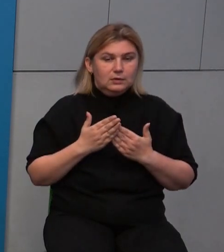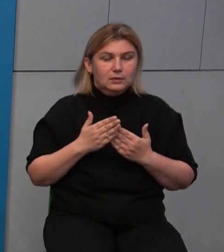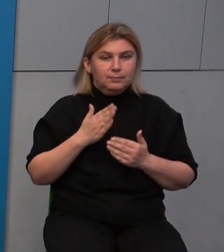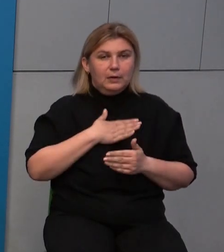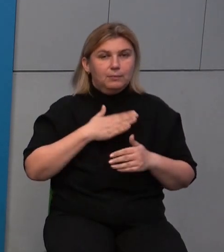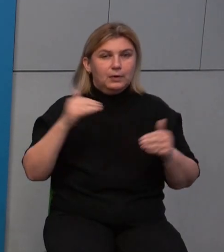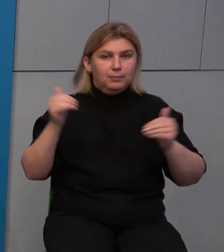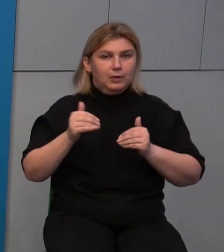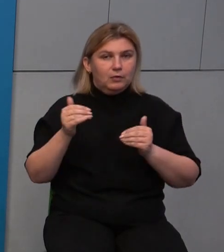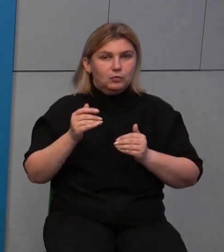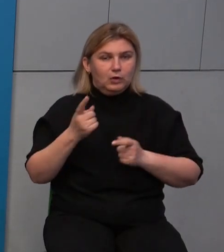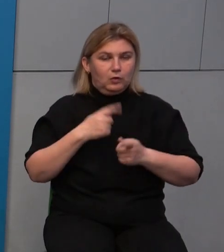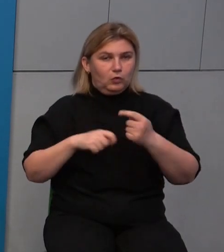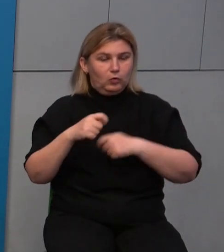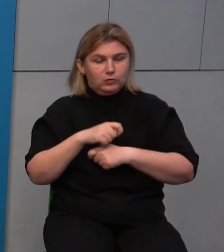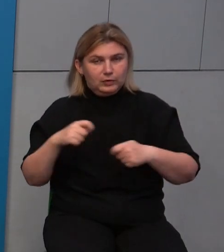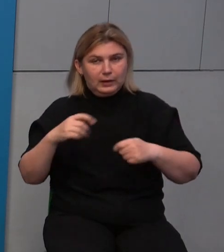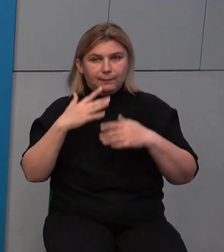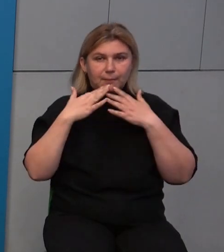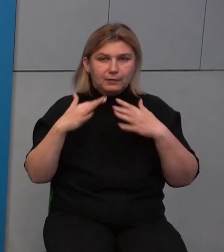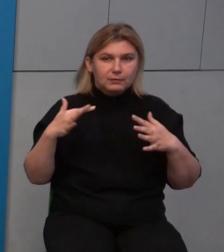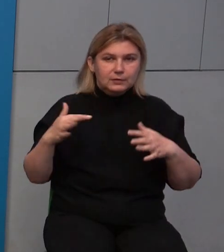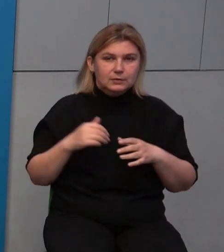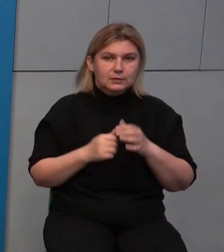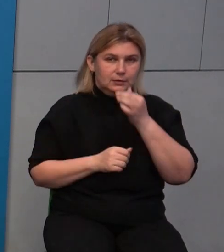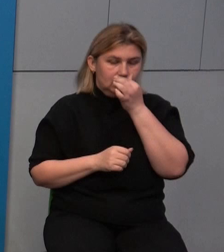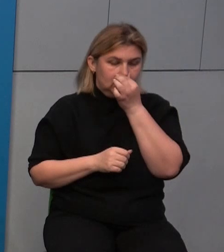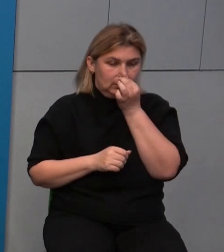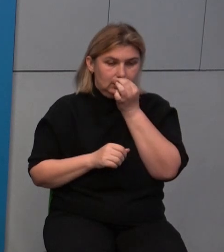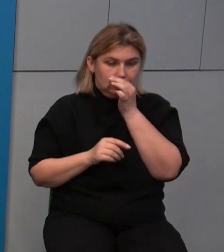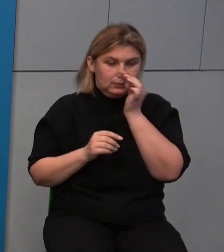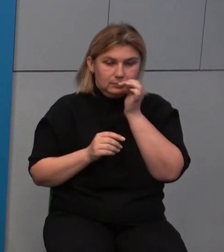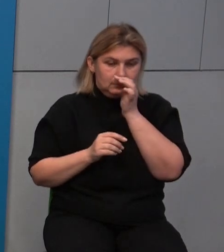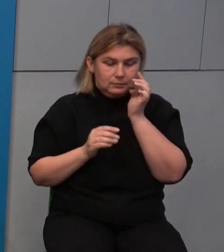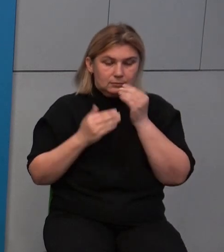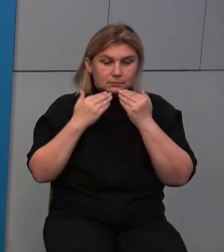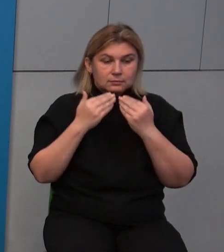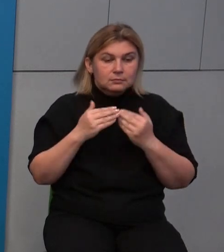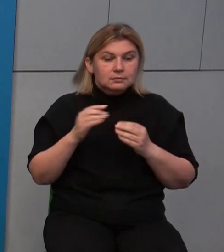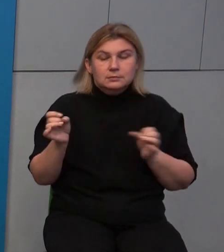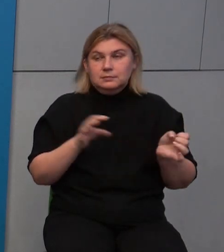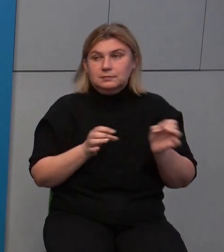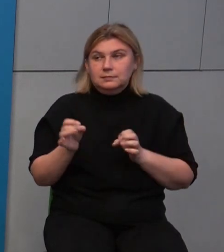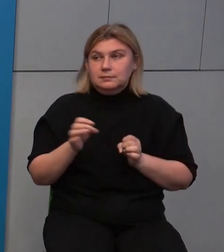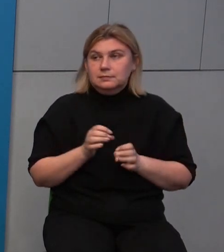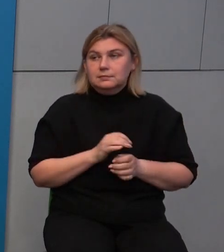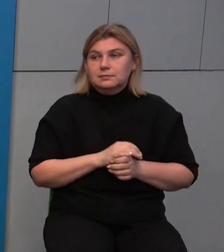rozplątywania tego i bawienia się dzięki temu w pewną grę z autorem.